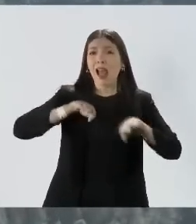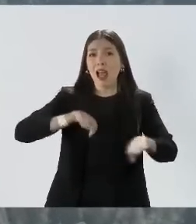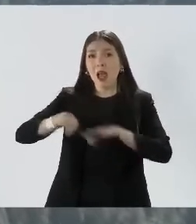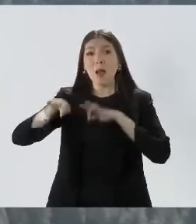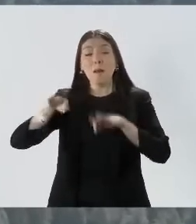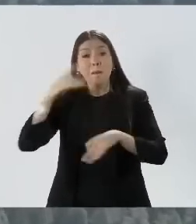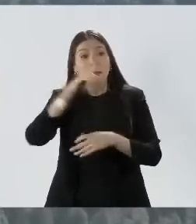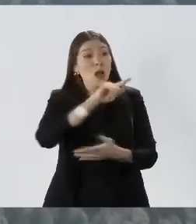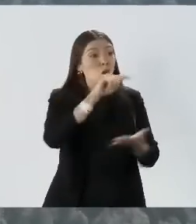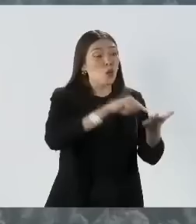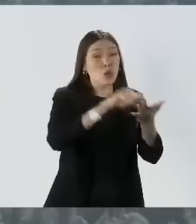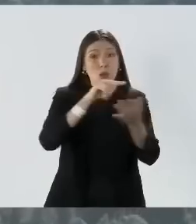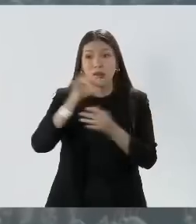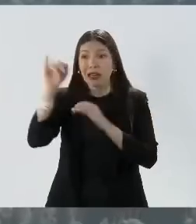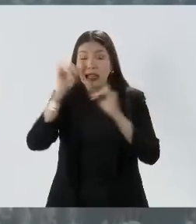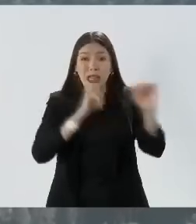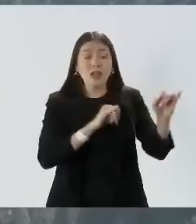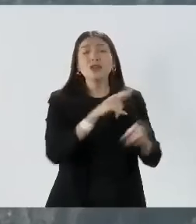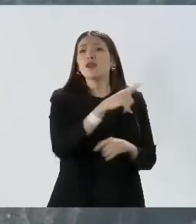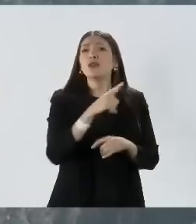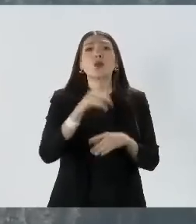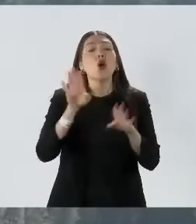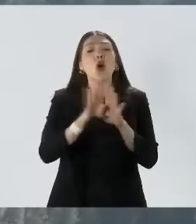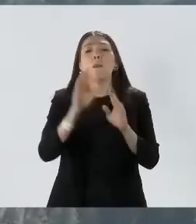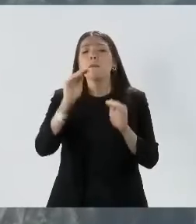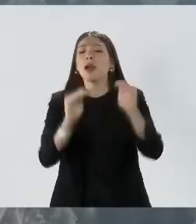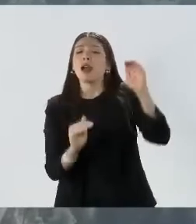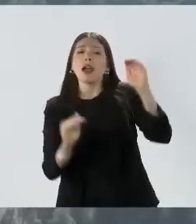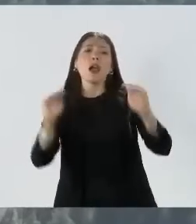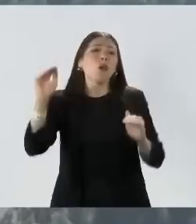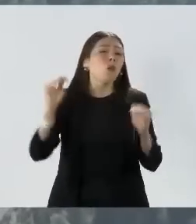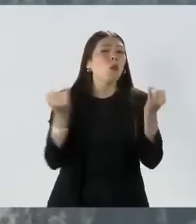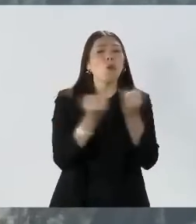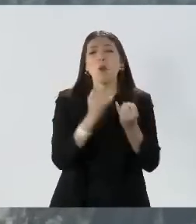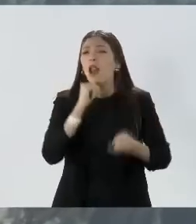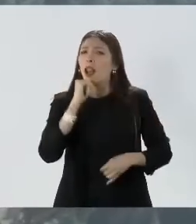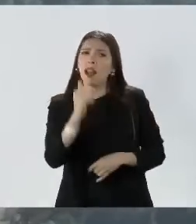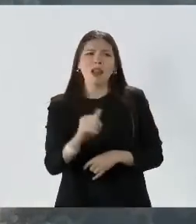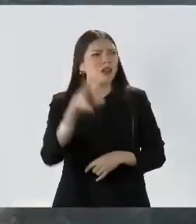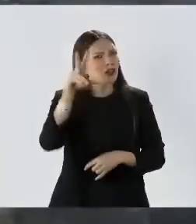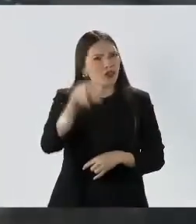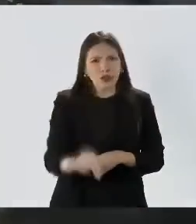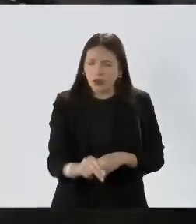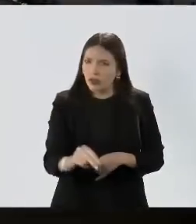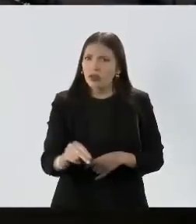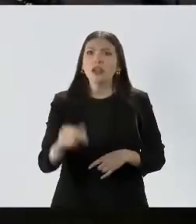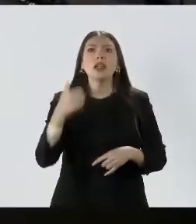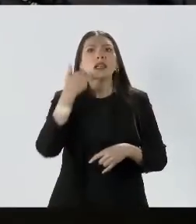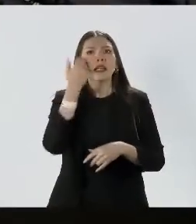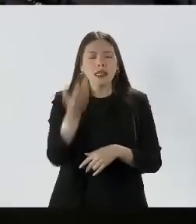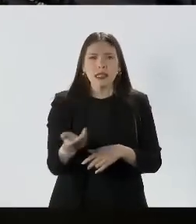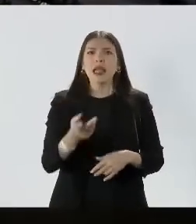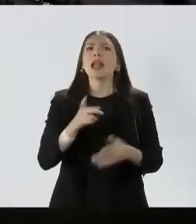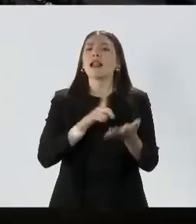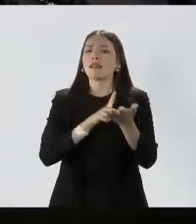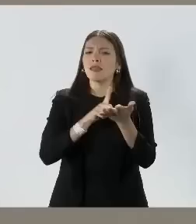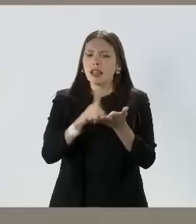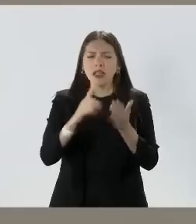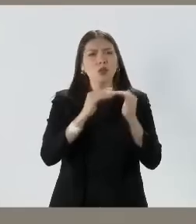sinónimo de desigualdad queremos derechos plenos a lo largo y ancho de esta ciudad